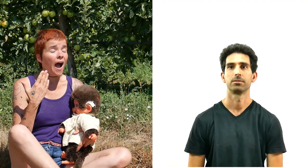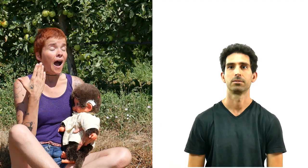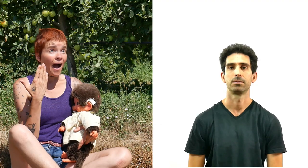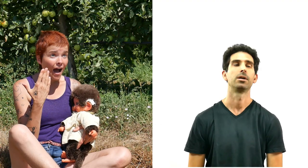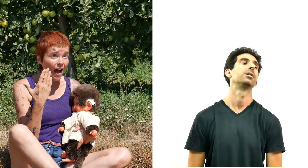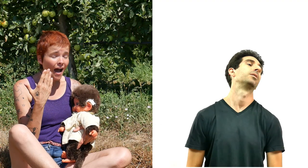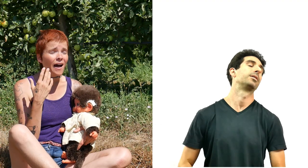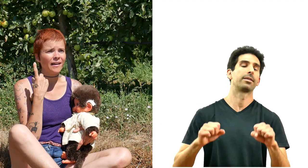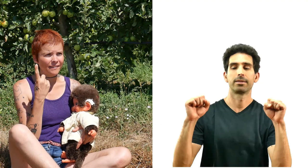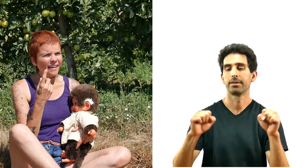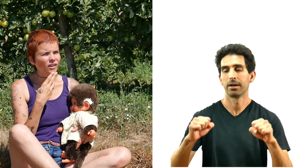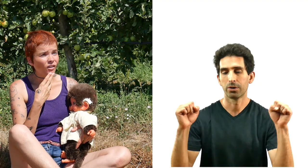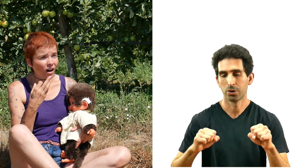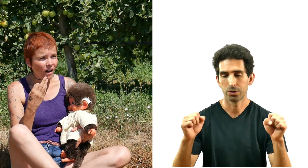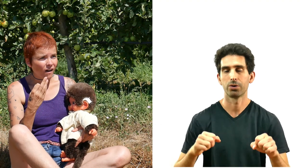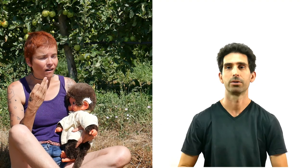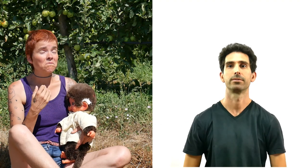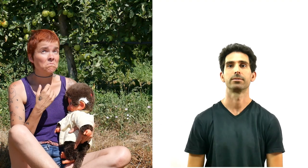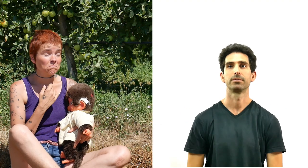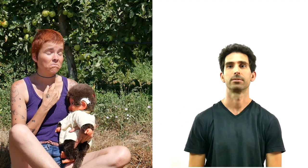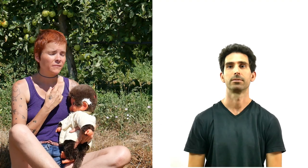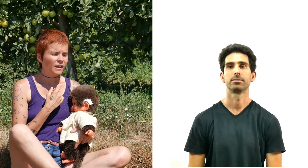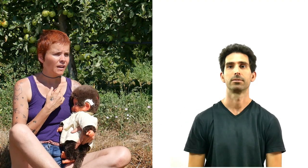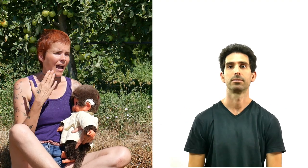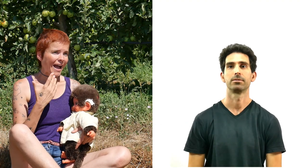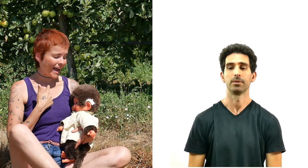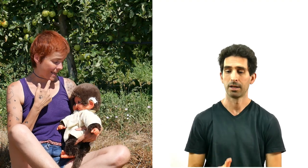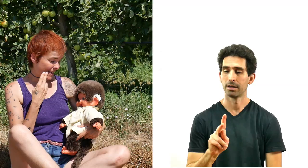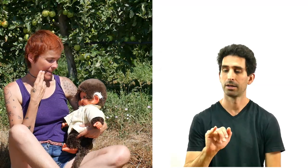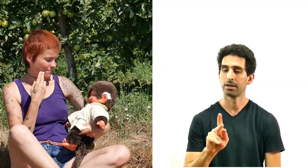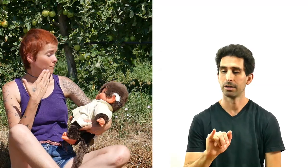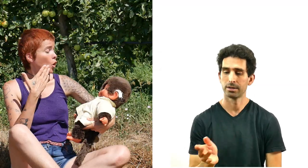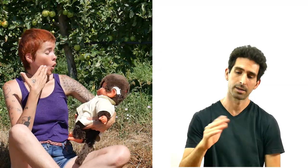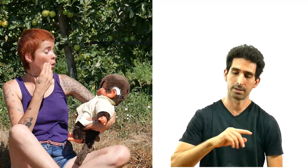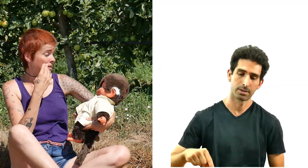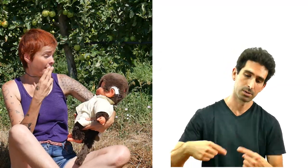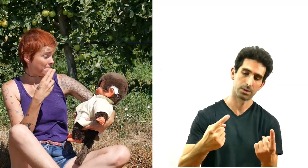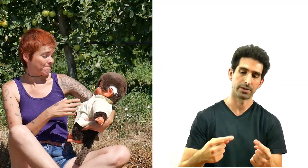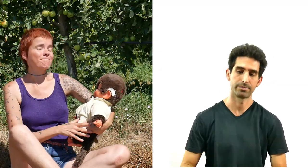Aaah d’accord. Allez Kiki, on y va.